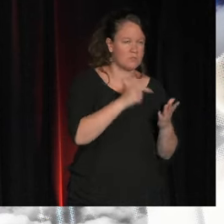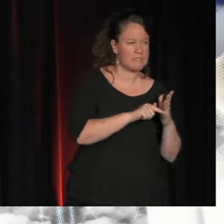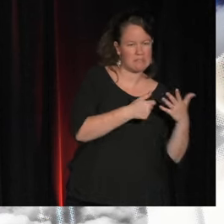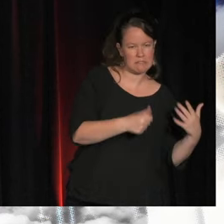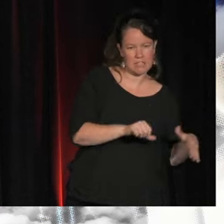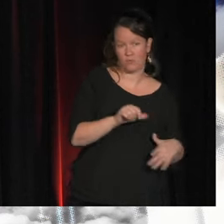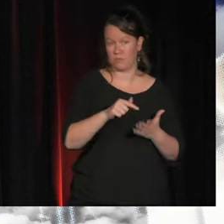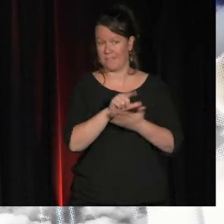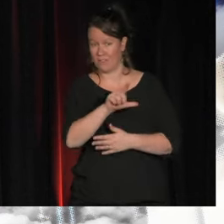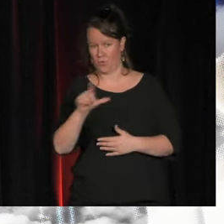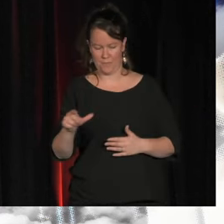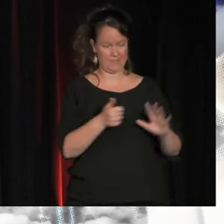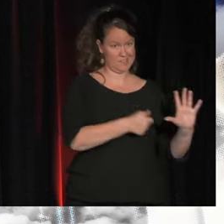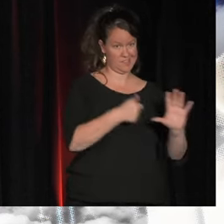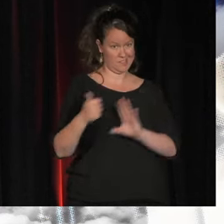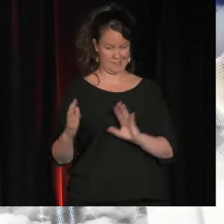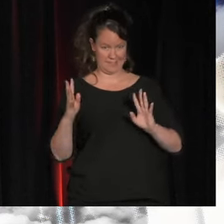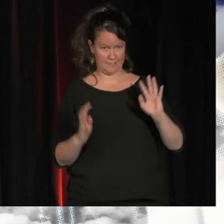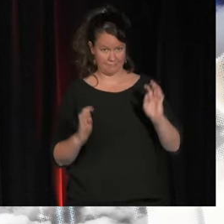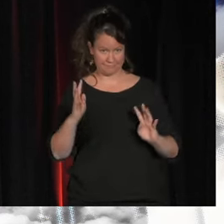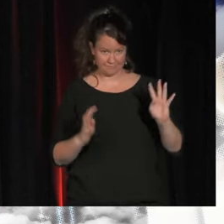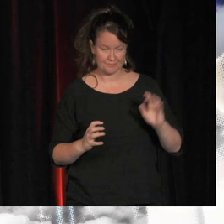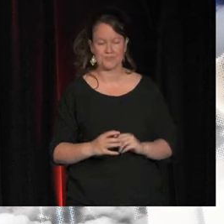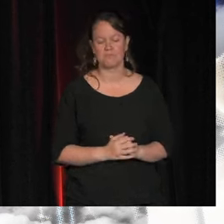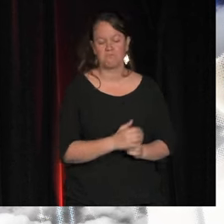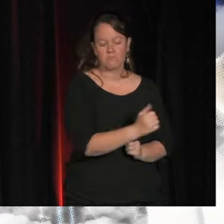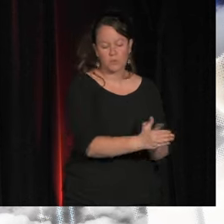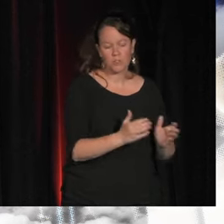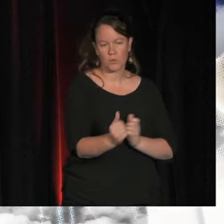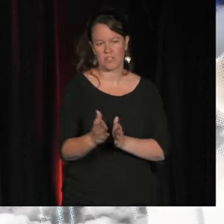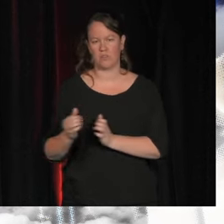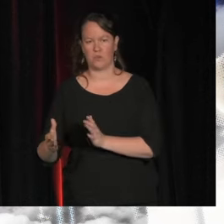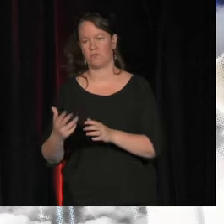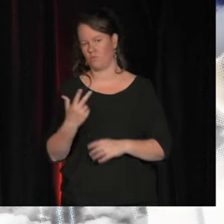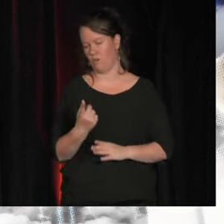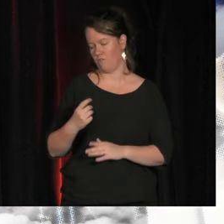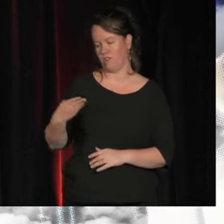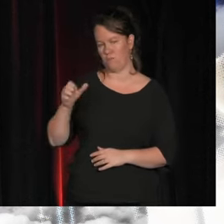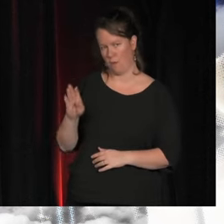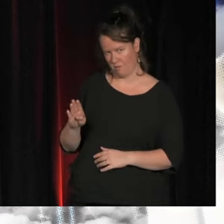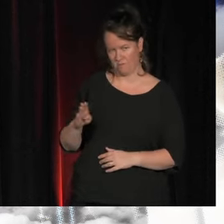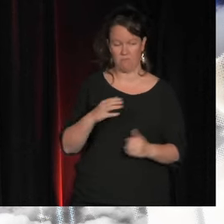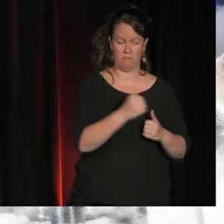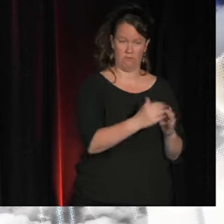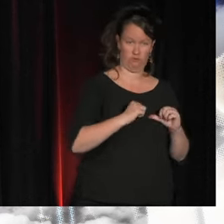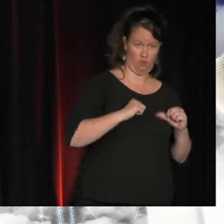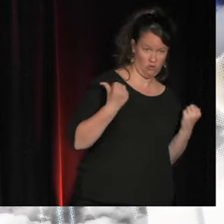C'est du six contre six. Il y a trois classes de héros inspirés du MOBA, donc DPS, tanks et healers.